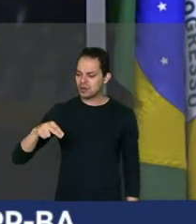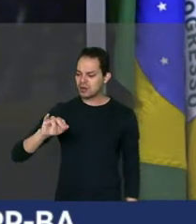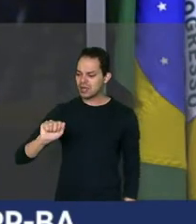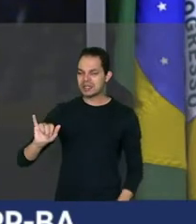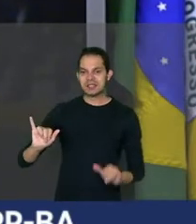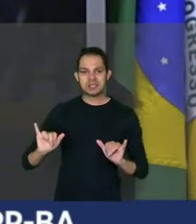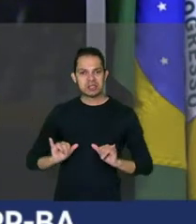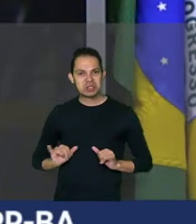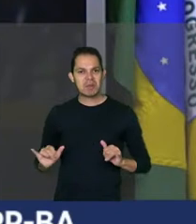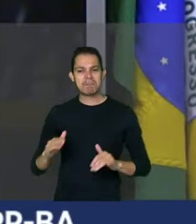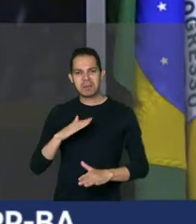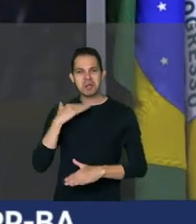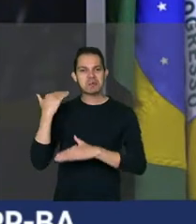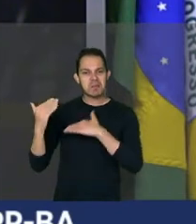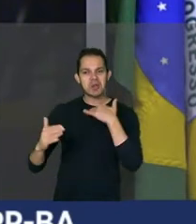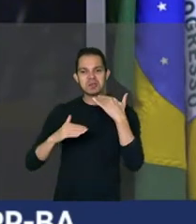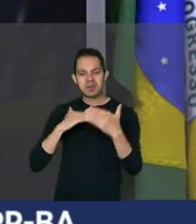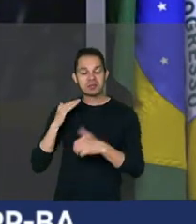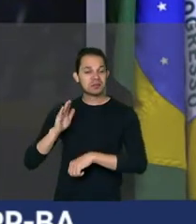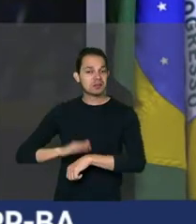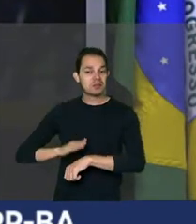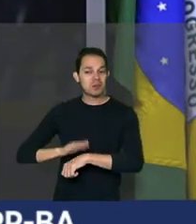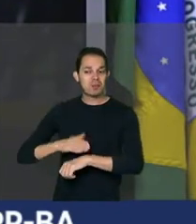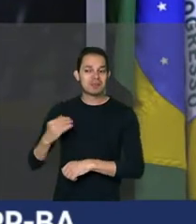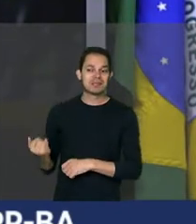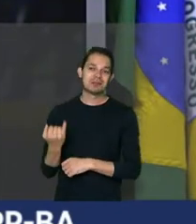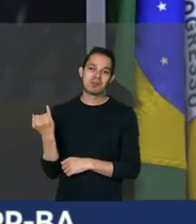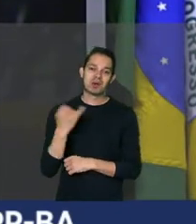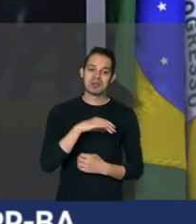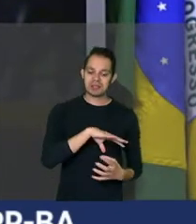VIDAS NUM MOMENTO CRUCIAL ONDE A HUMANIDADE TENTA ULTRAPASSAR